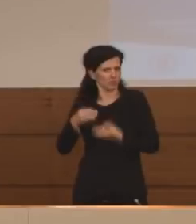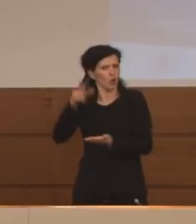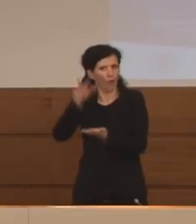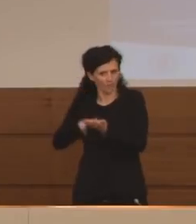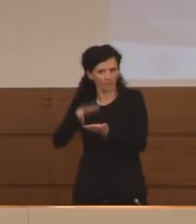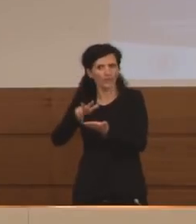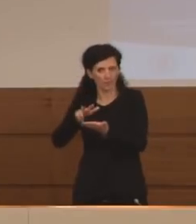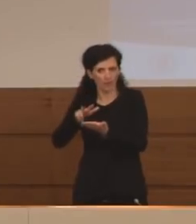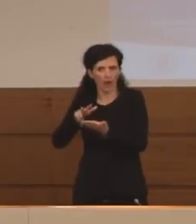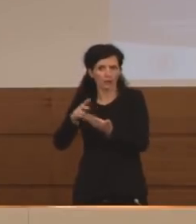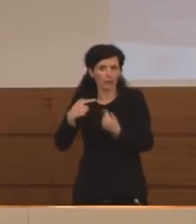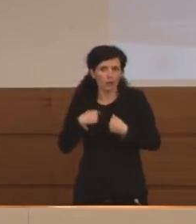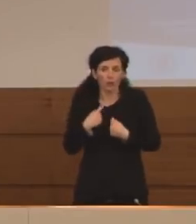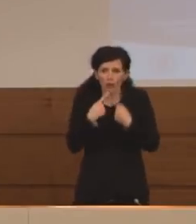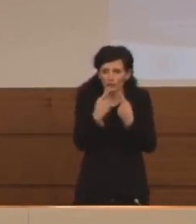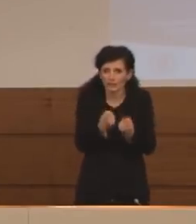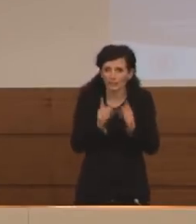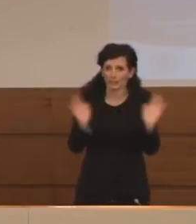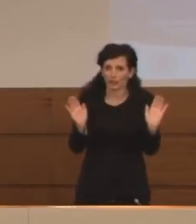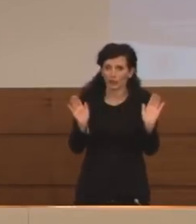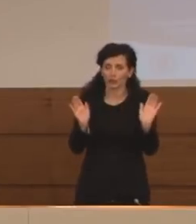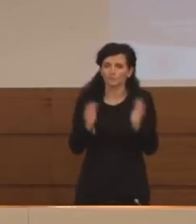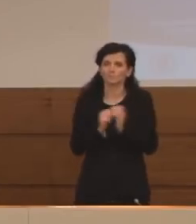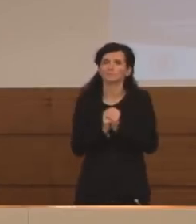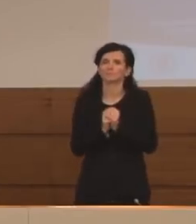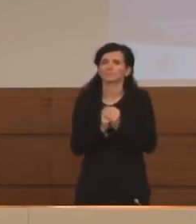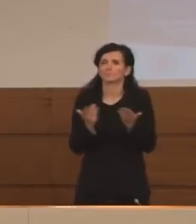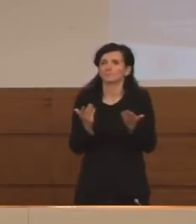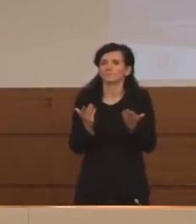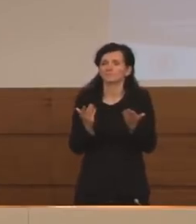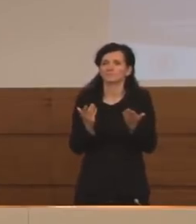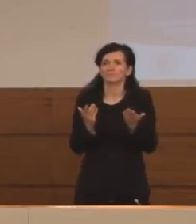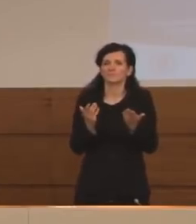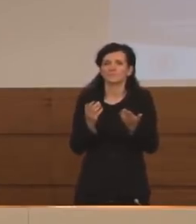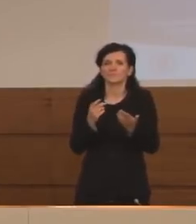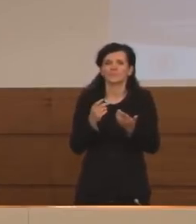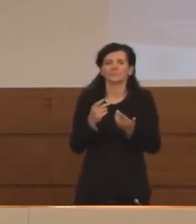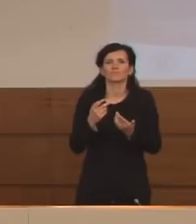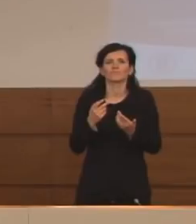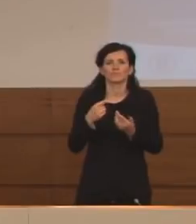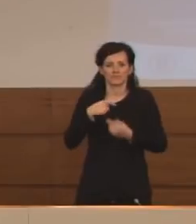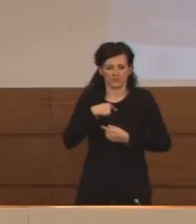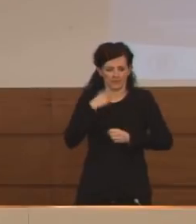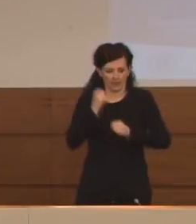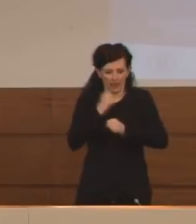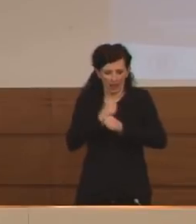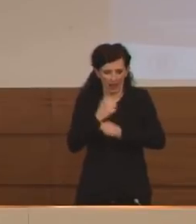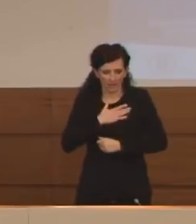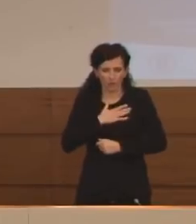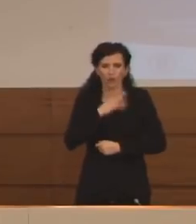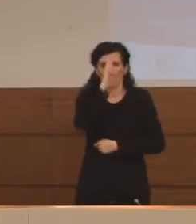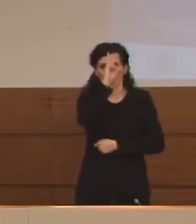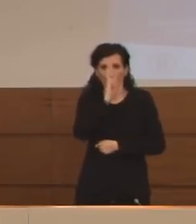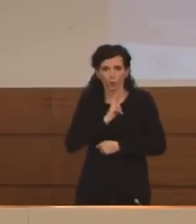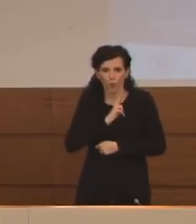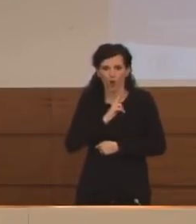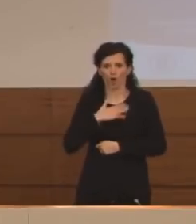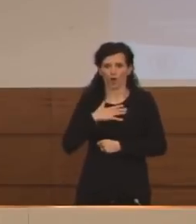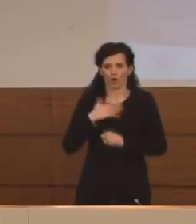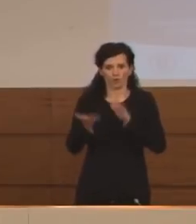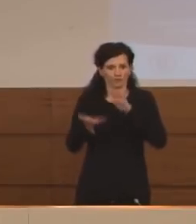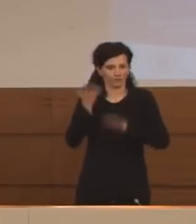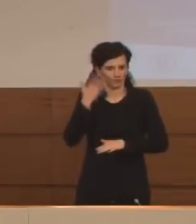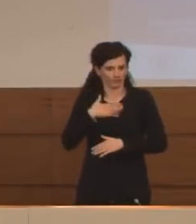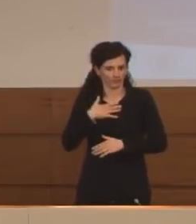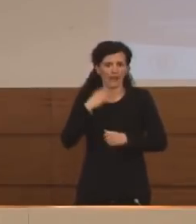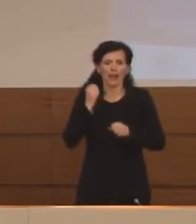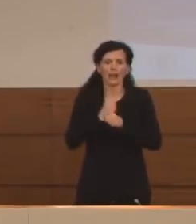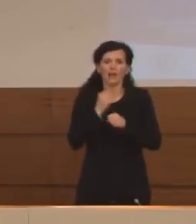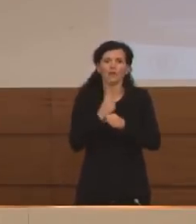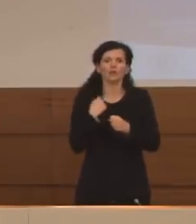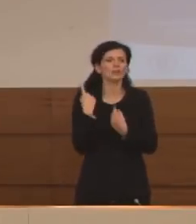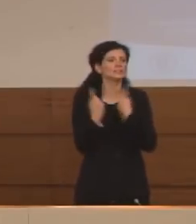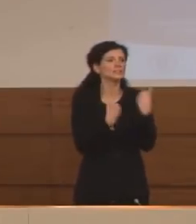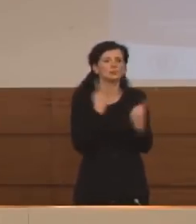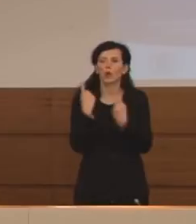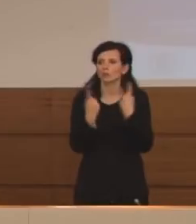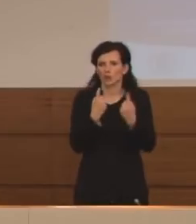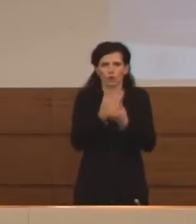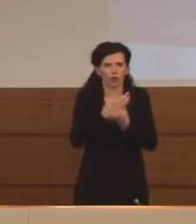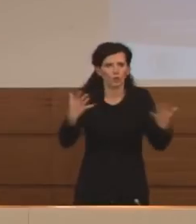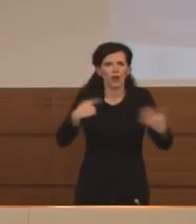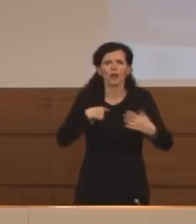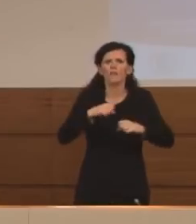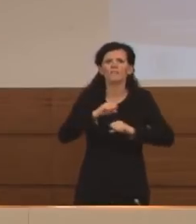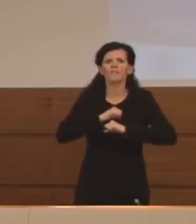E lo dico perché, come dire, avendo una funzione, avendo un ruolo, lavorando in una condizione, fidandomi anche della scienza